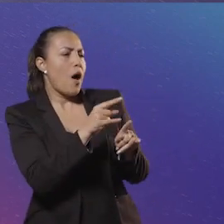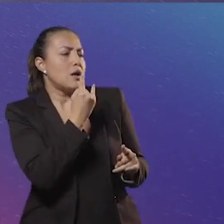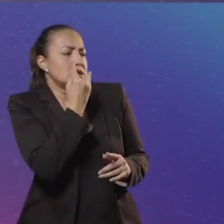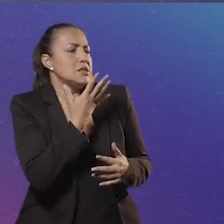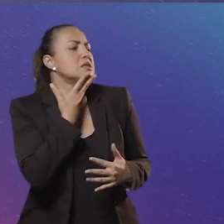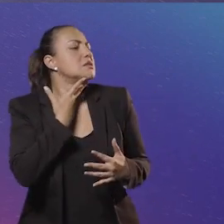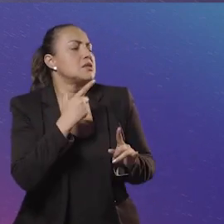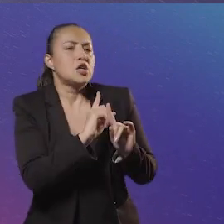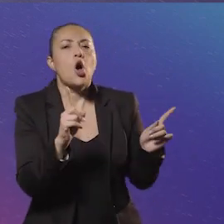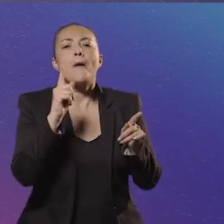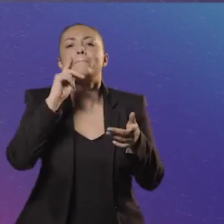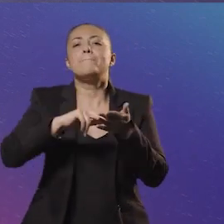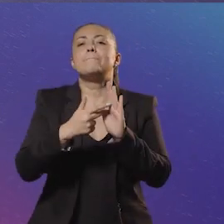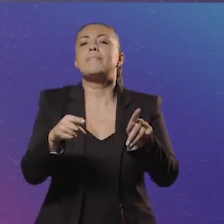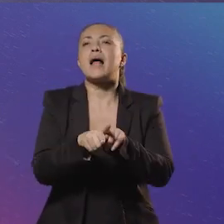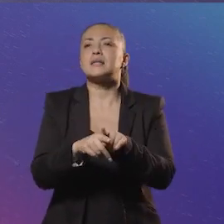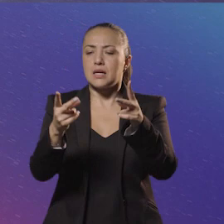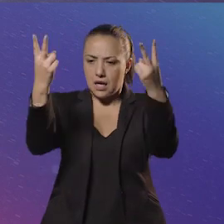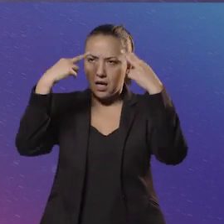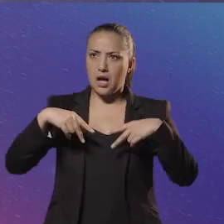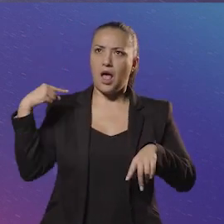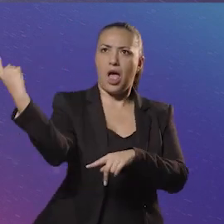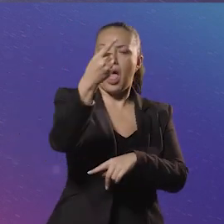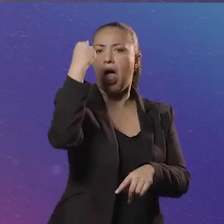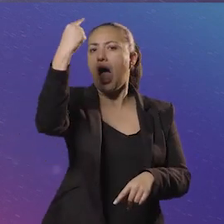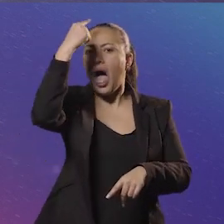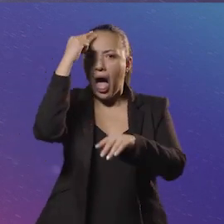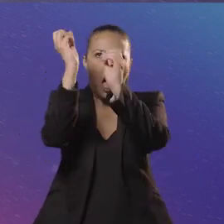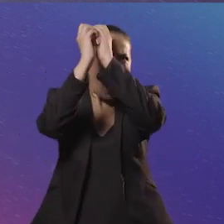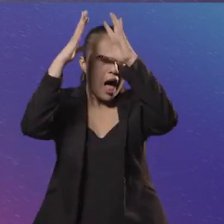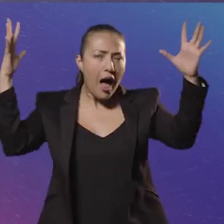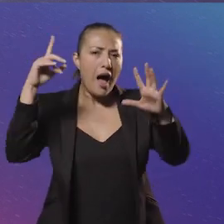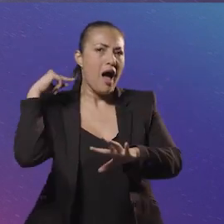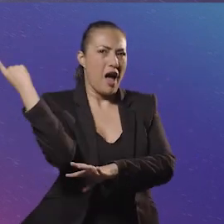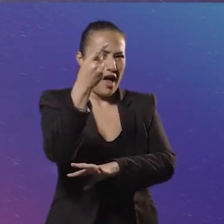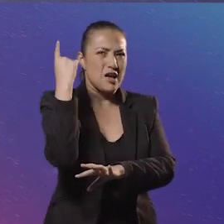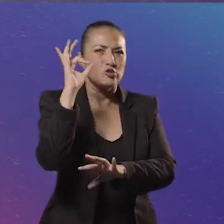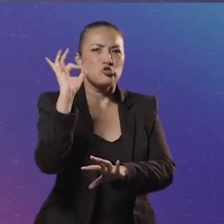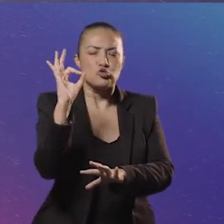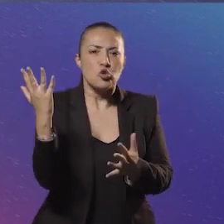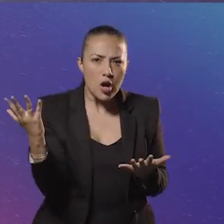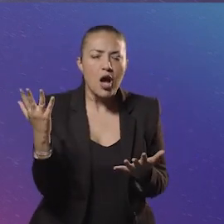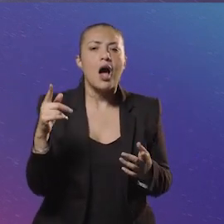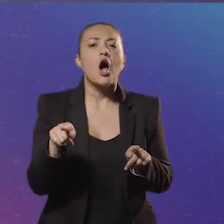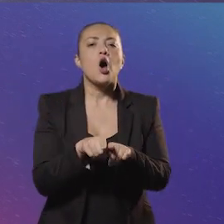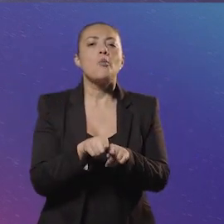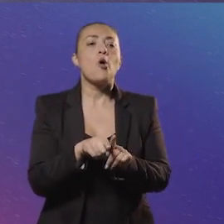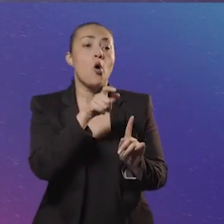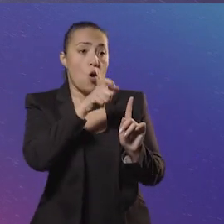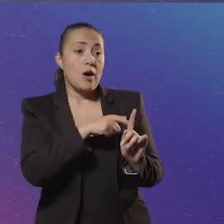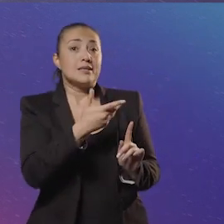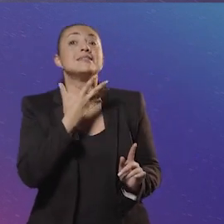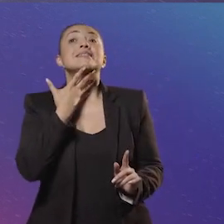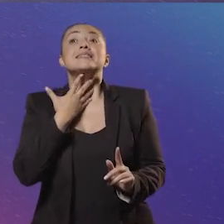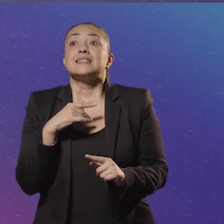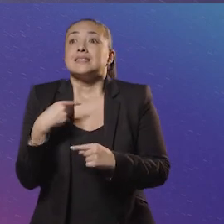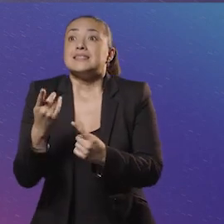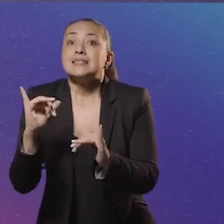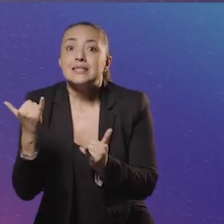Entonces, normalmente nosotras somos construidas en el imaginario colectivo como personas deseantes pero no deseables.